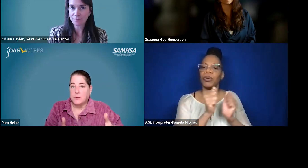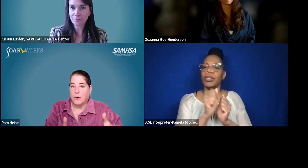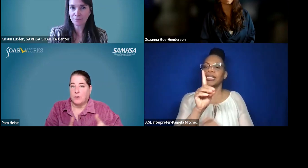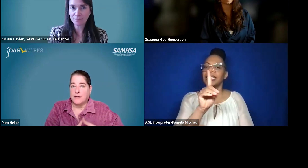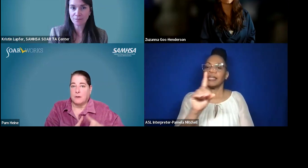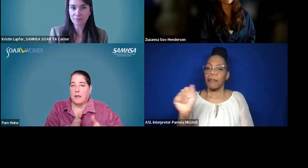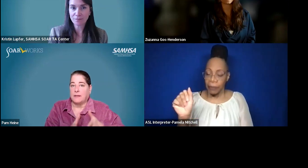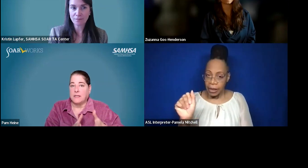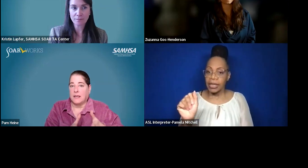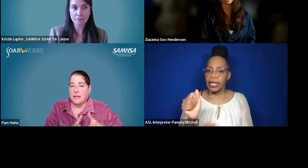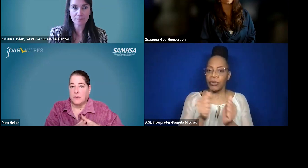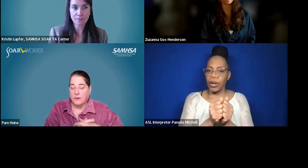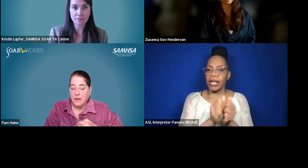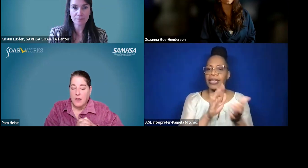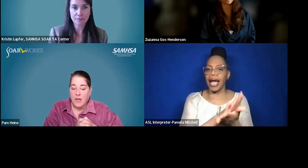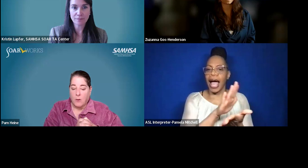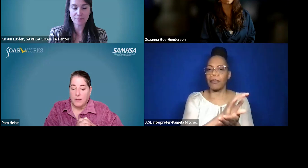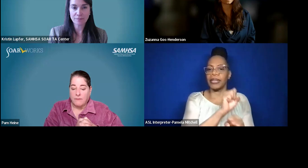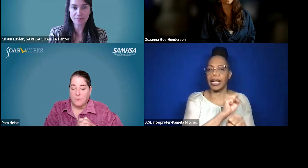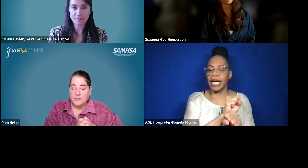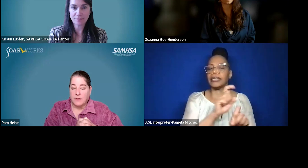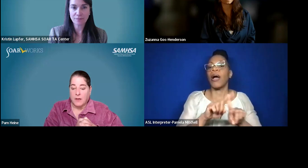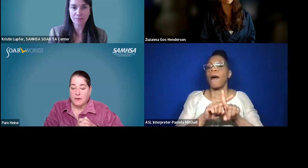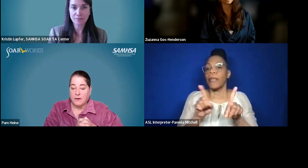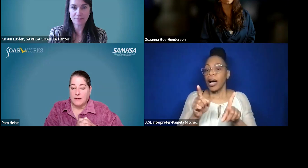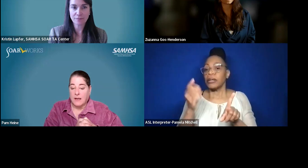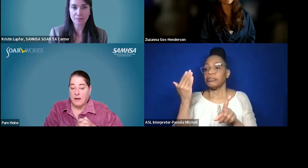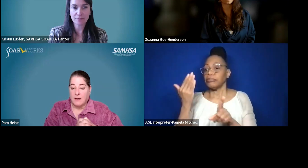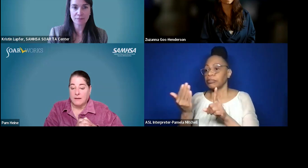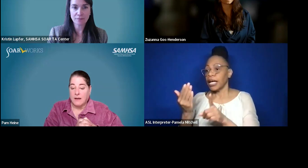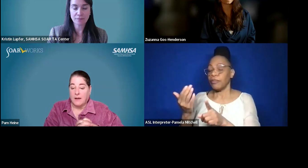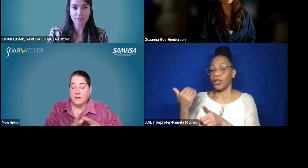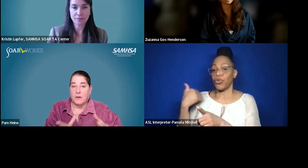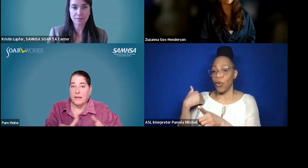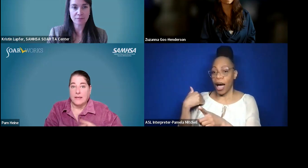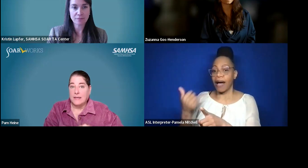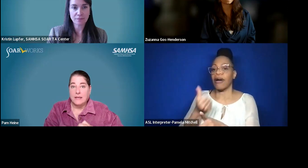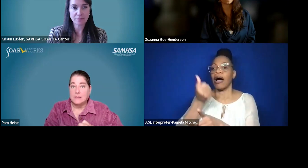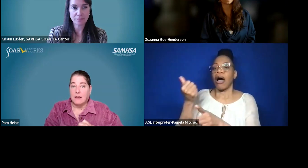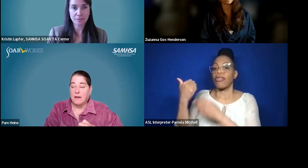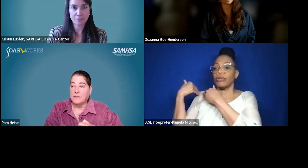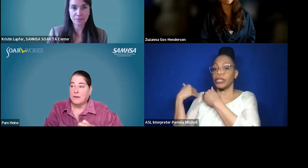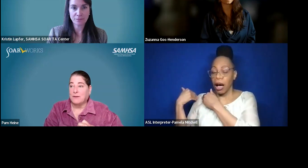pueden ser trabajadores de alcance que equilibran una carga de casos, ayudando a las personas con otras necesidades relacionadas con la vivienda.